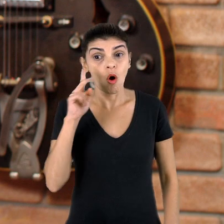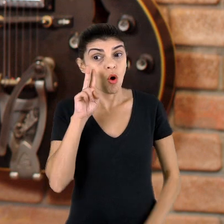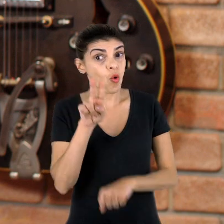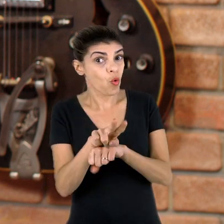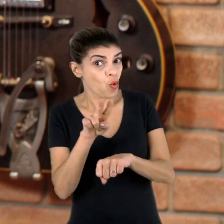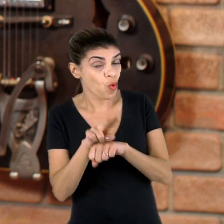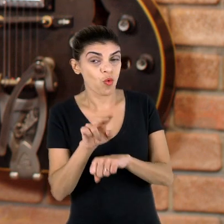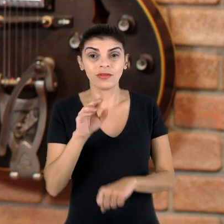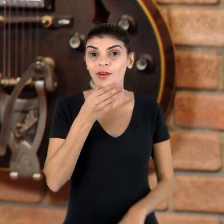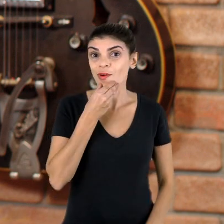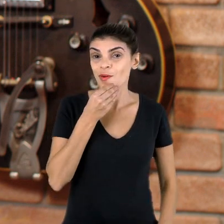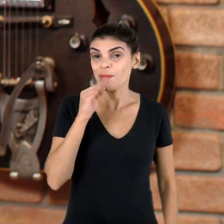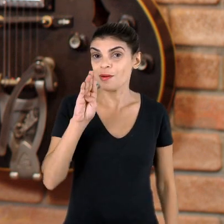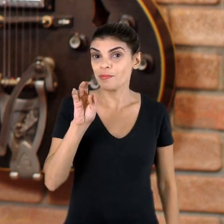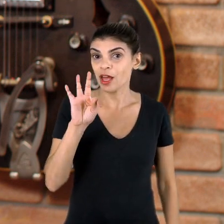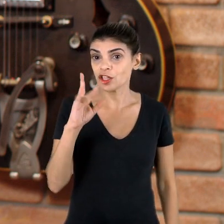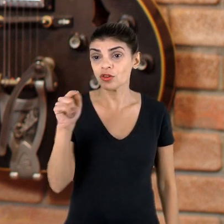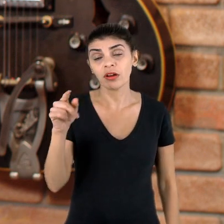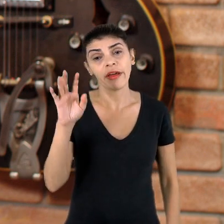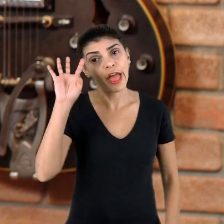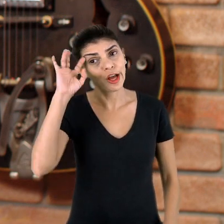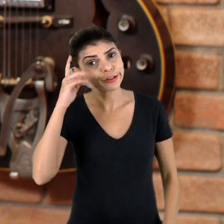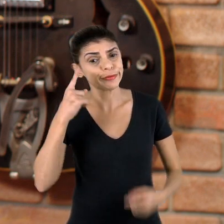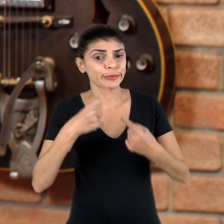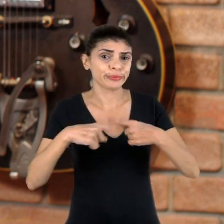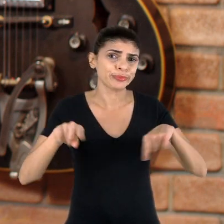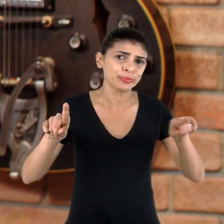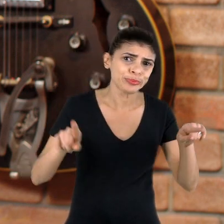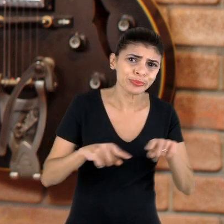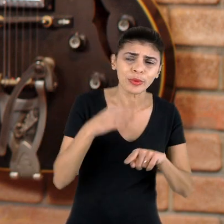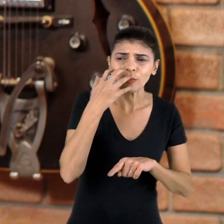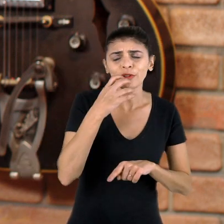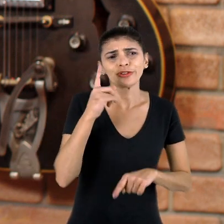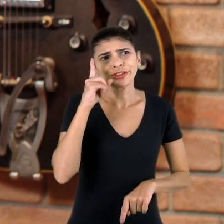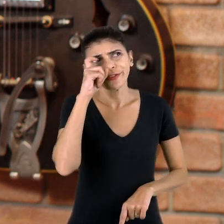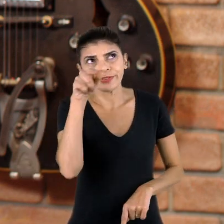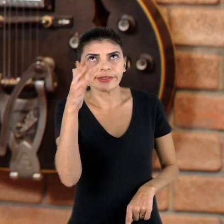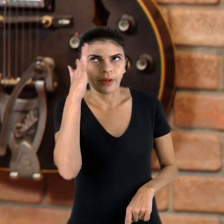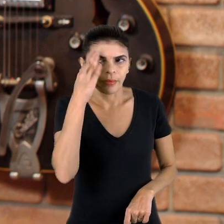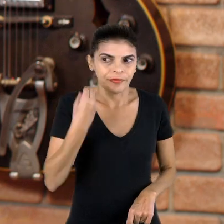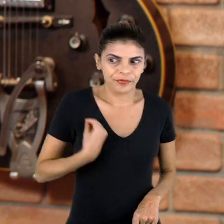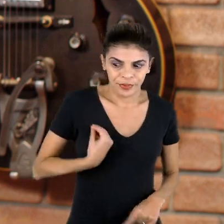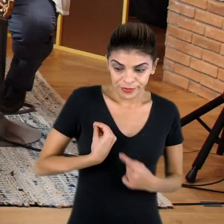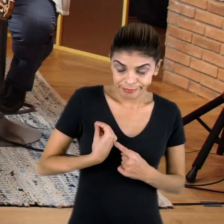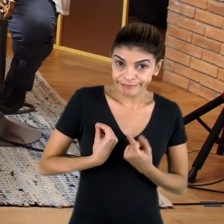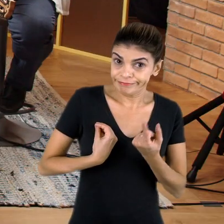"Porque ele resolveu ser músico, é difícil, tal, não sei quê." Menescal falou: "Pô, se meu pai fosse vivo, ia falar: